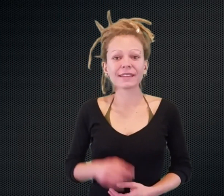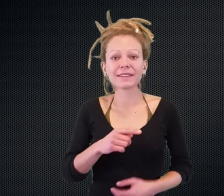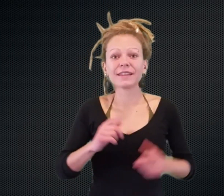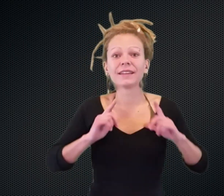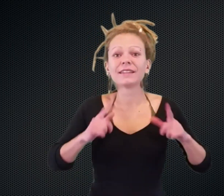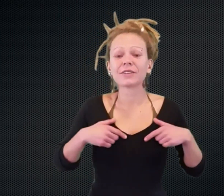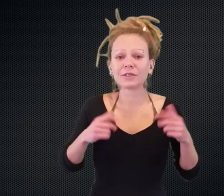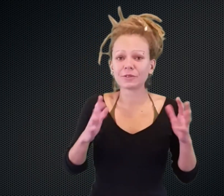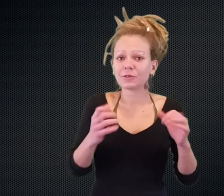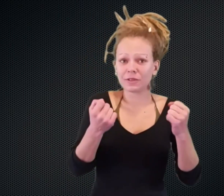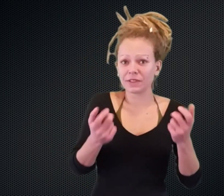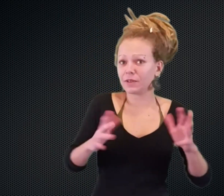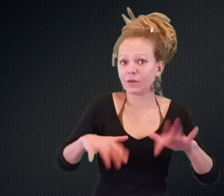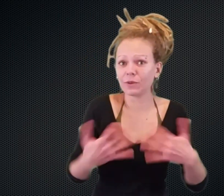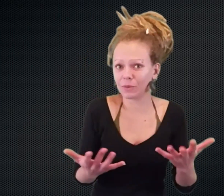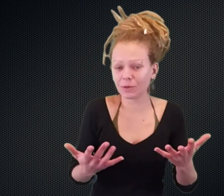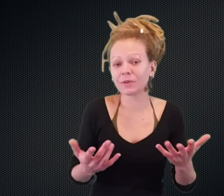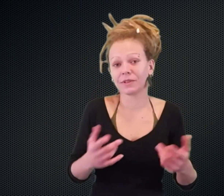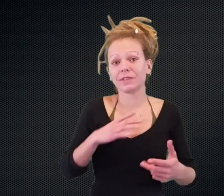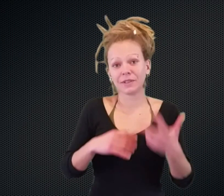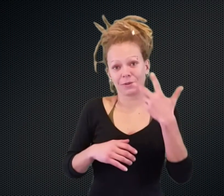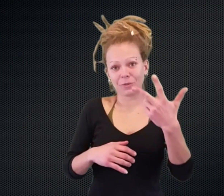Cette école survie grâce à 3 systèmes d'aides.